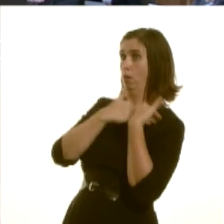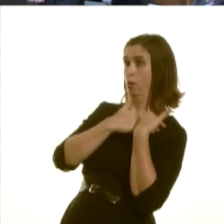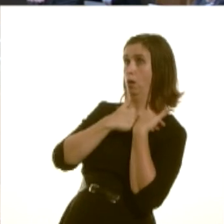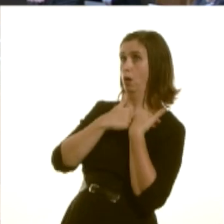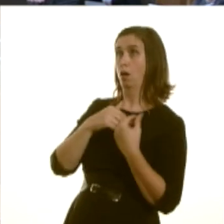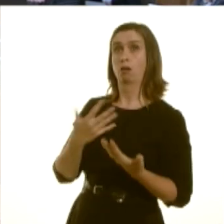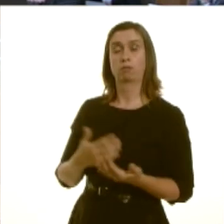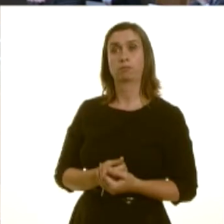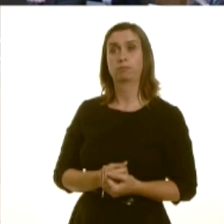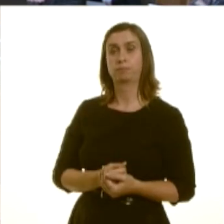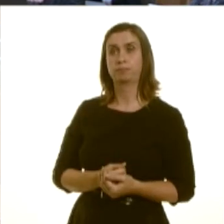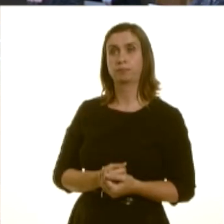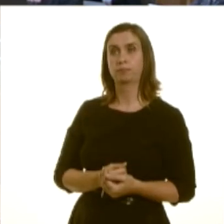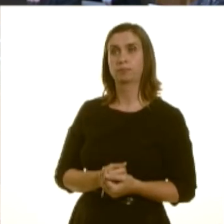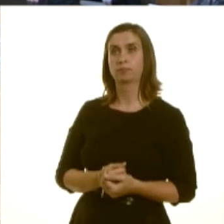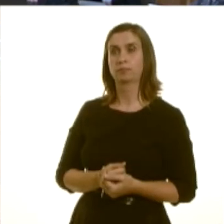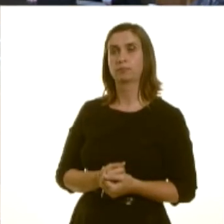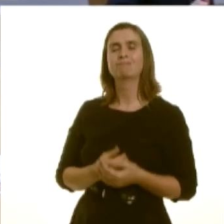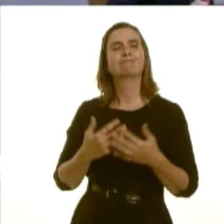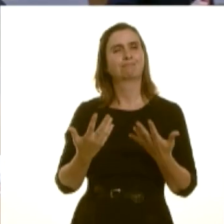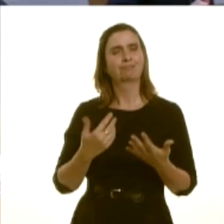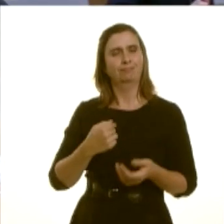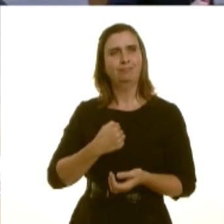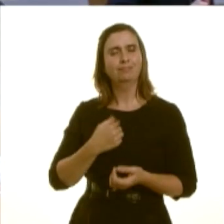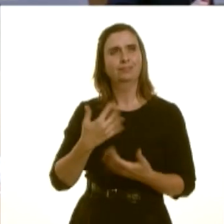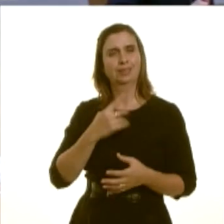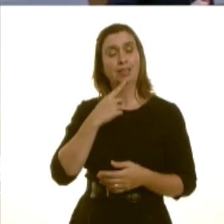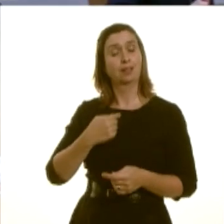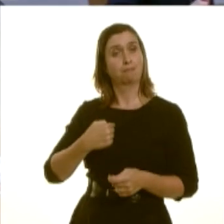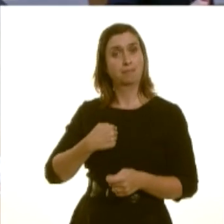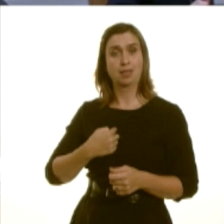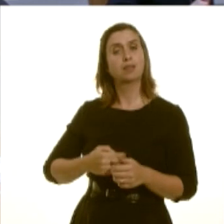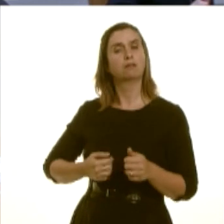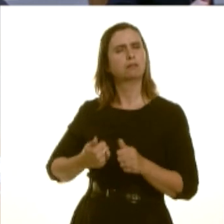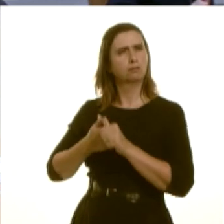fyddwn i o blaid sicrhau bod y ‘franchise’ yn dod i Lywodraeth Cymru ac, wrth gwrs, fod